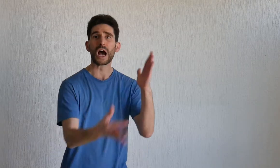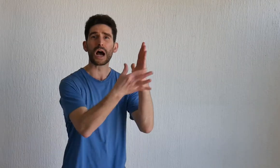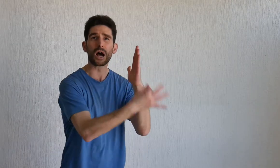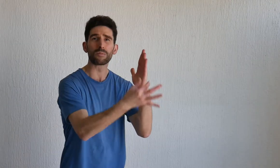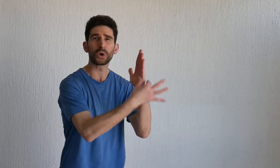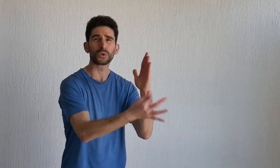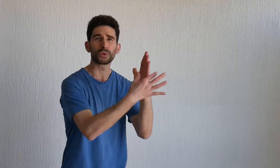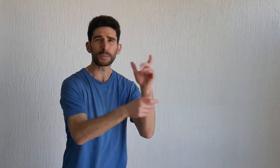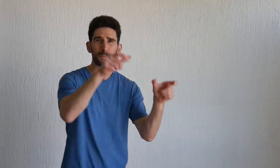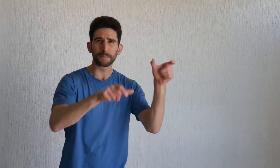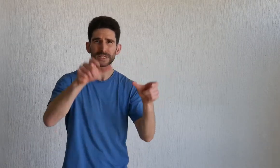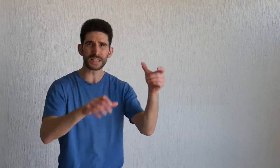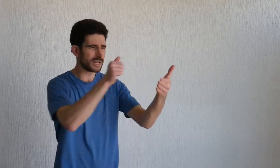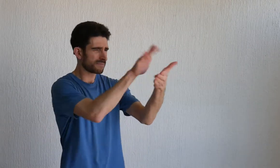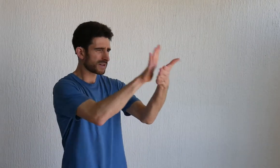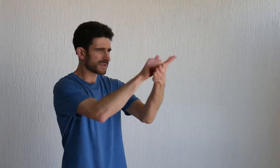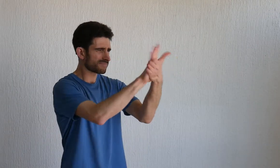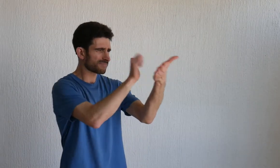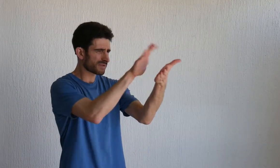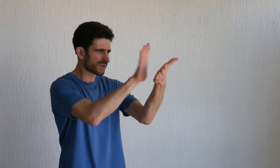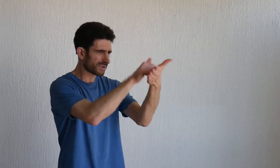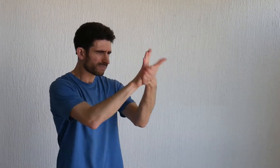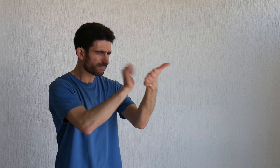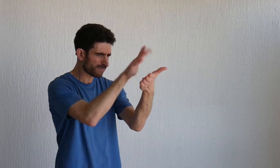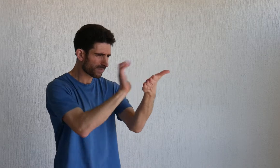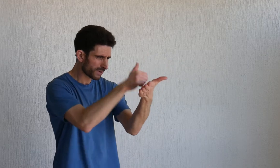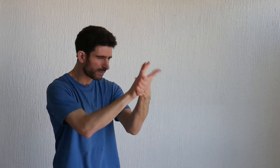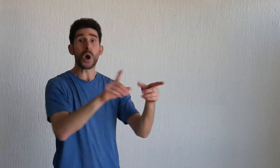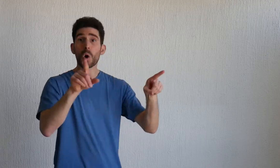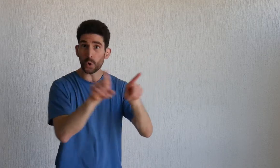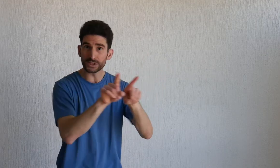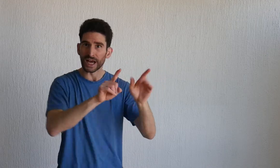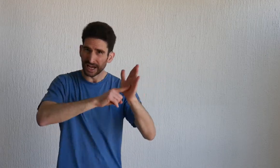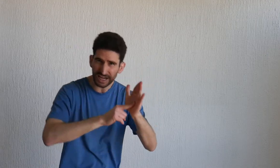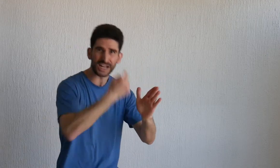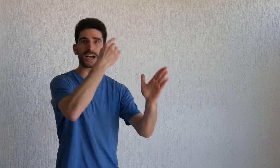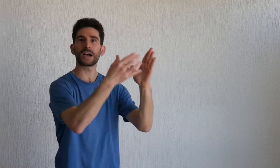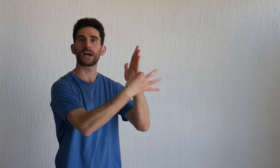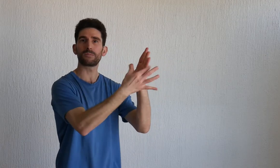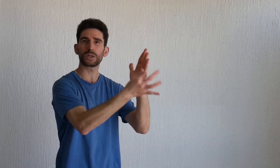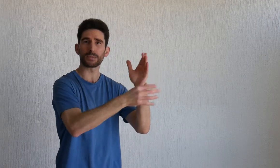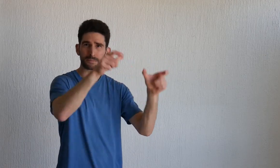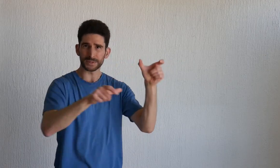Par l'abonnement avec un maximum de personnes inscrites. Et aussi, par le réabonnement